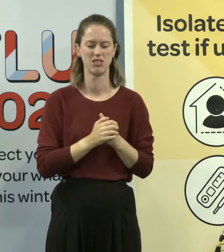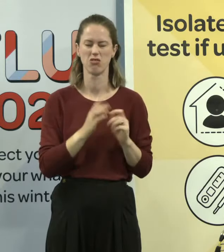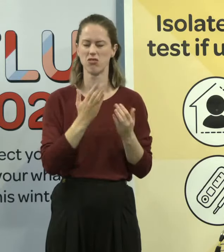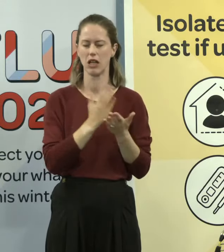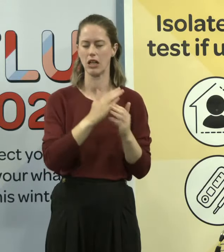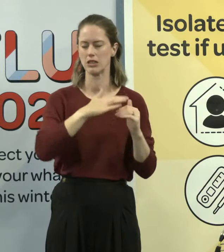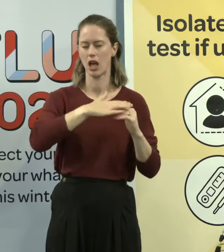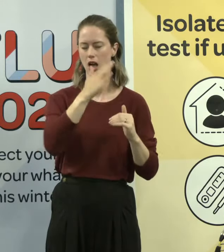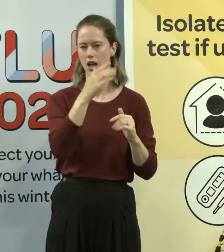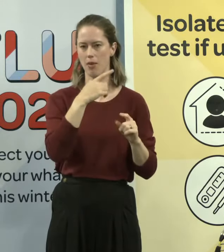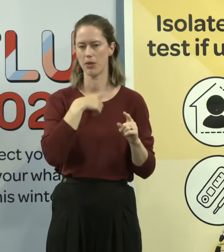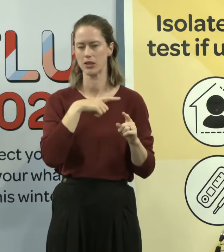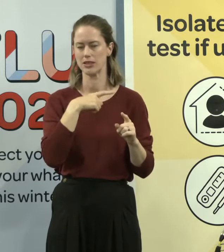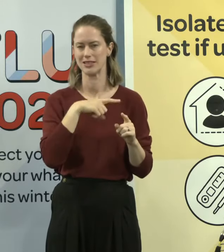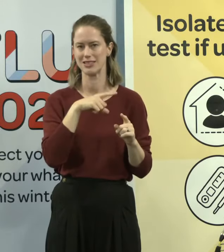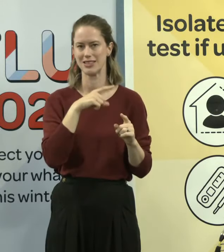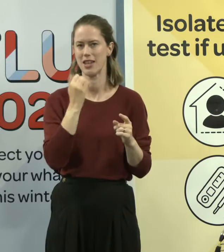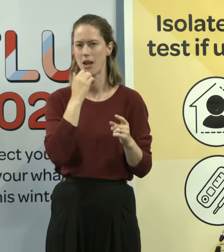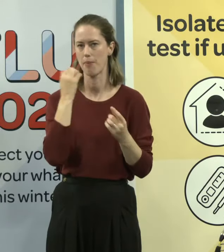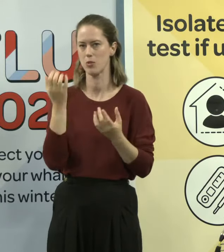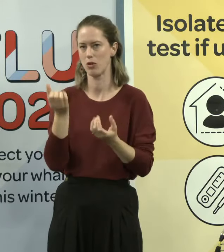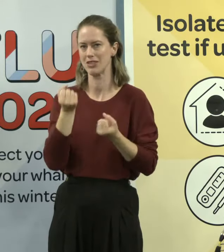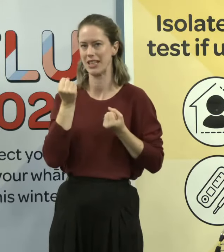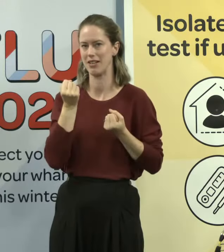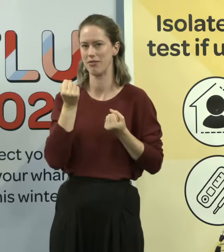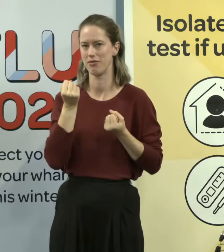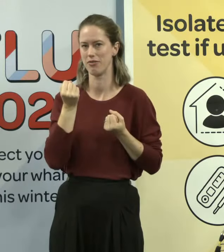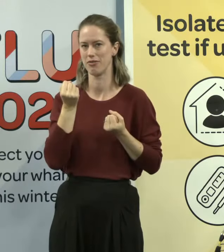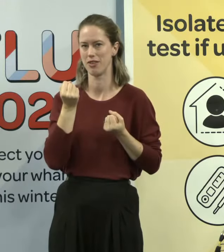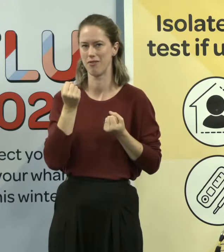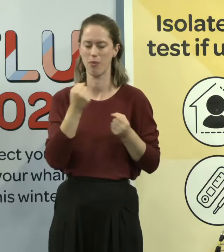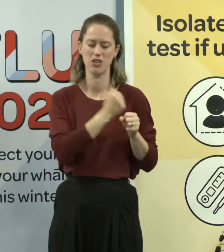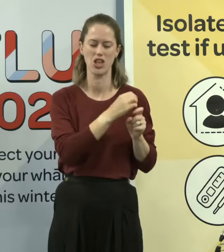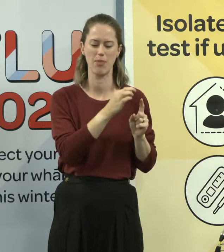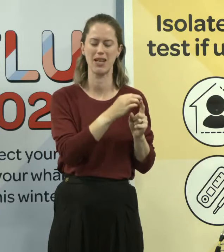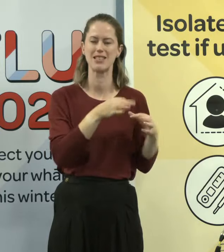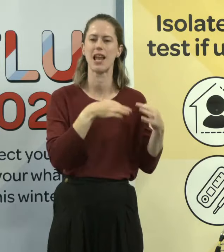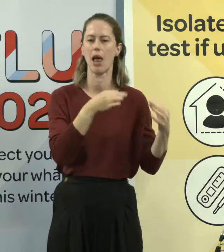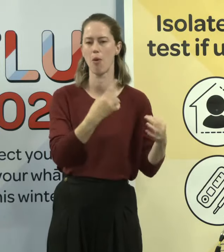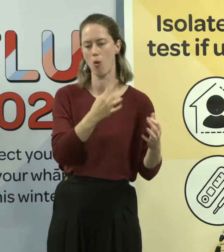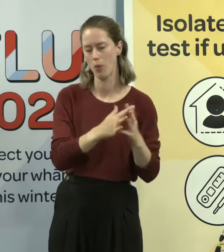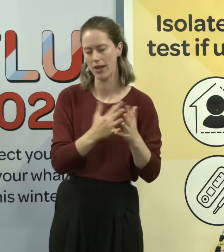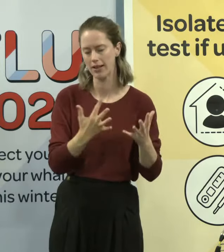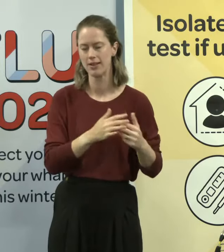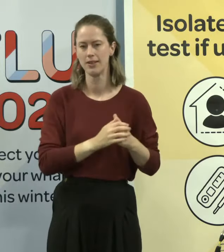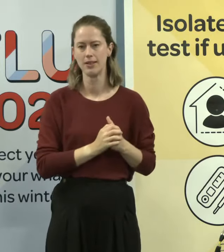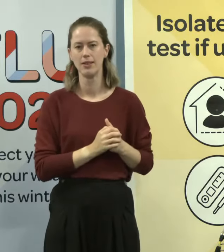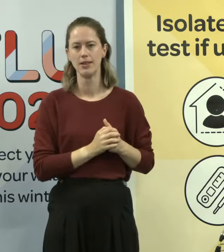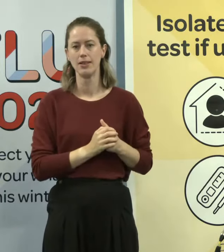waenganui po kua hipa i te po,